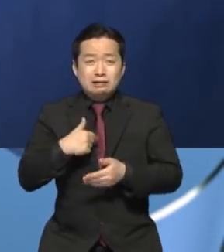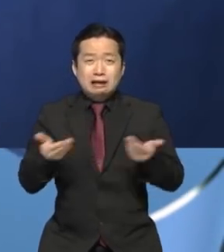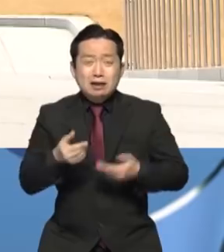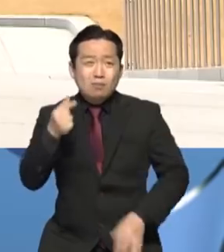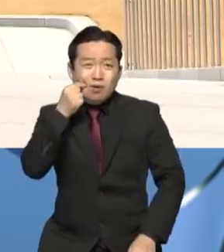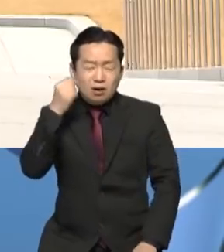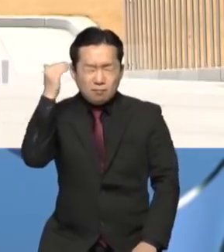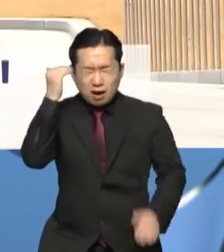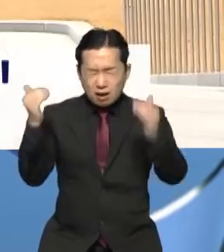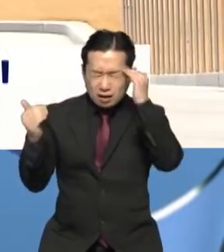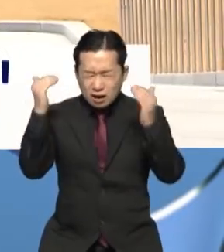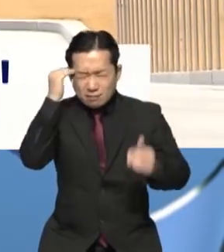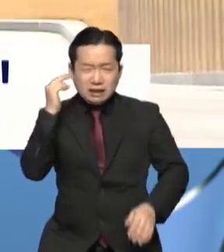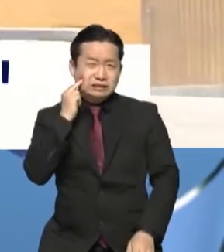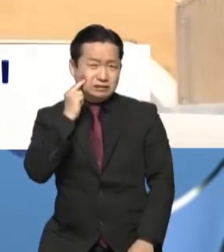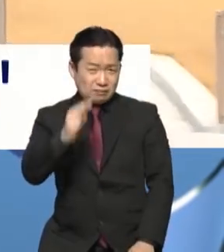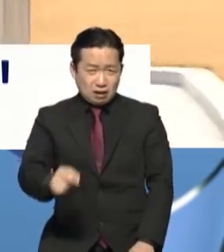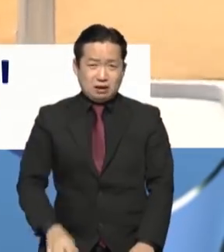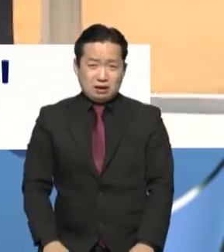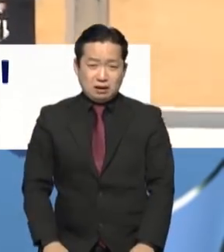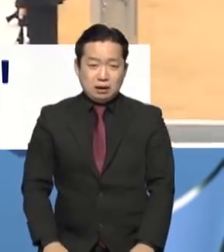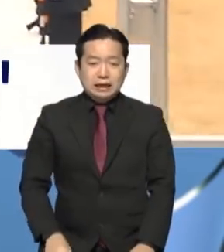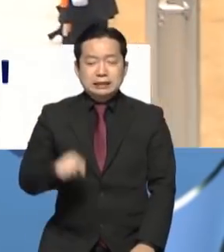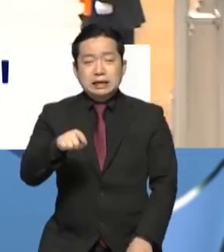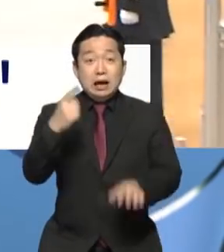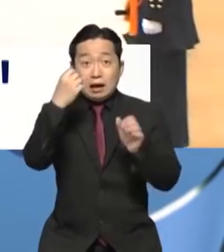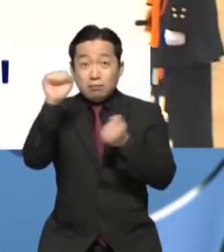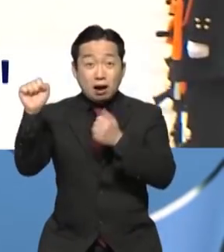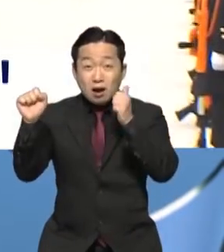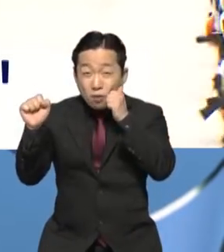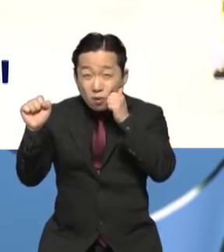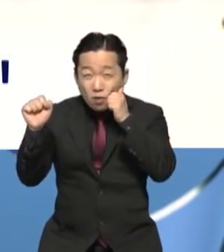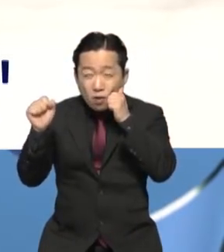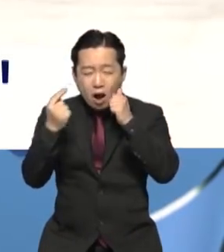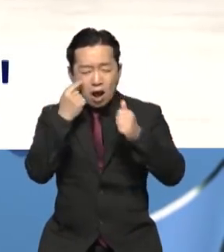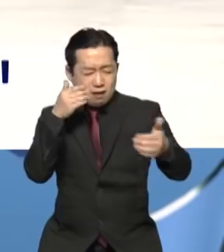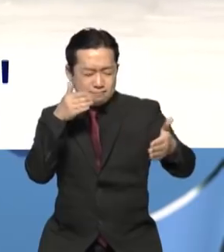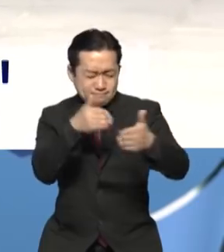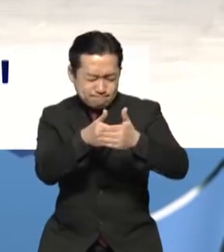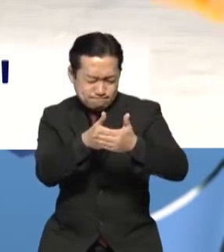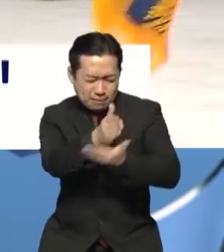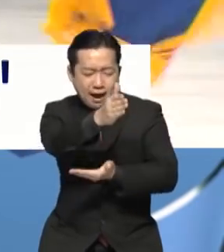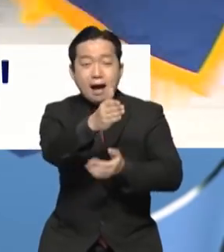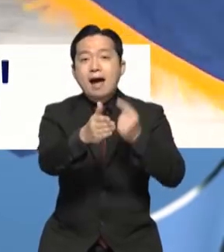제대로 할 수 없는 상황이었다고 하고요. 그래서 피할 수 없으면 정면돌파를 하자라는 결론에 도달해 어젯밤에 당